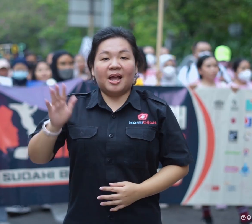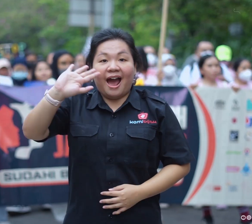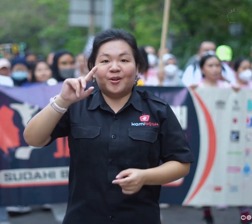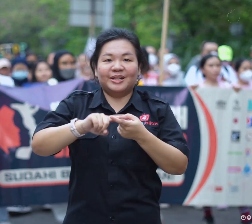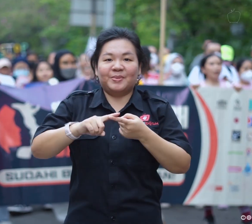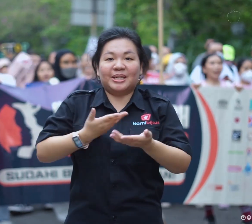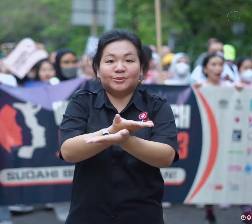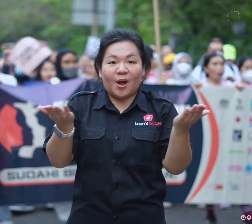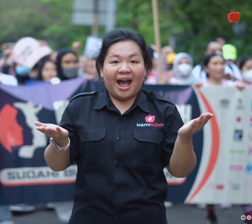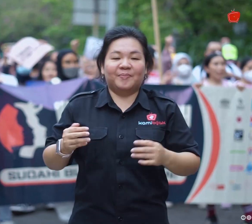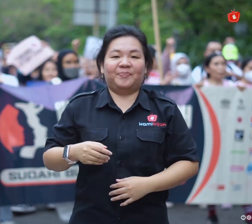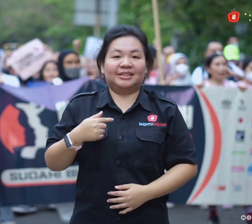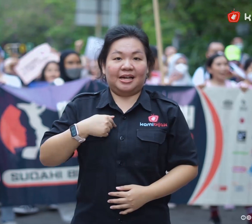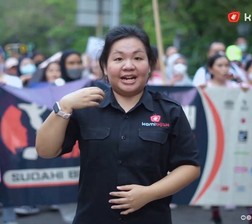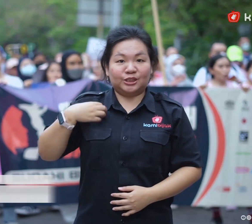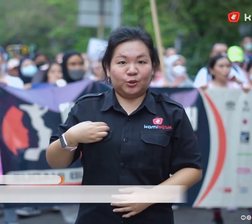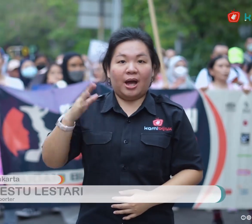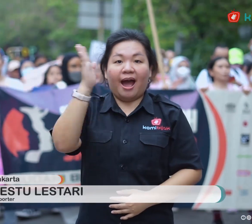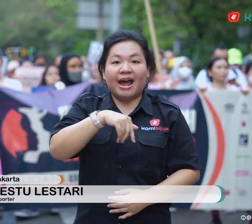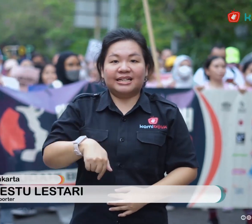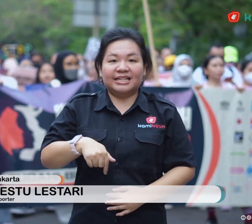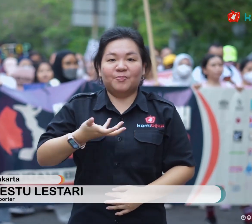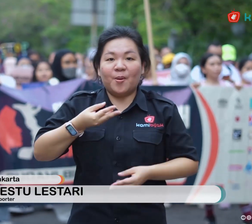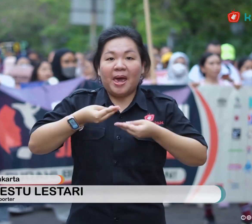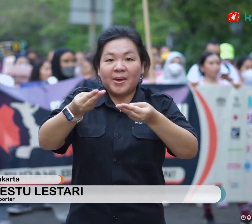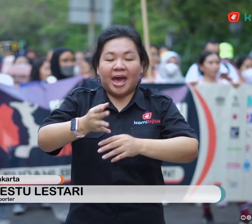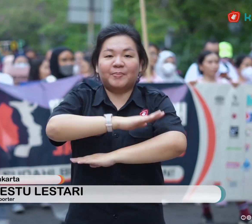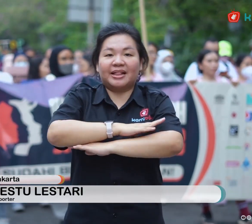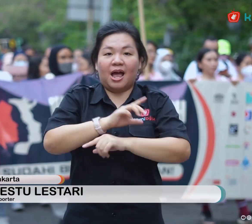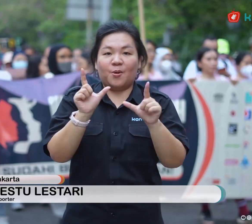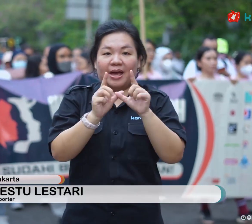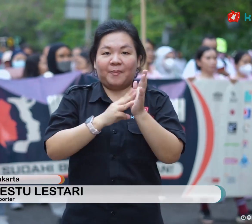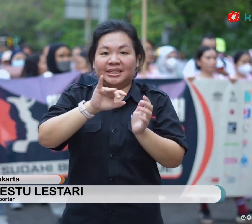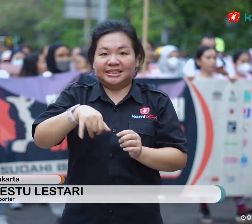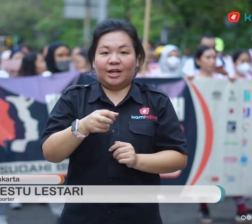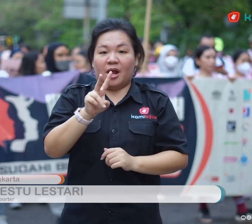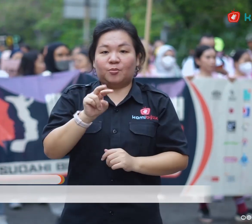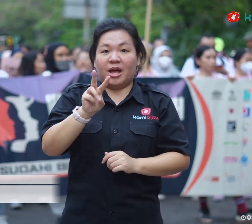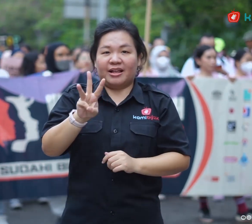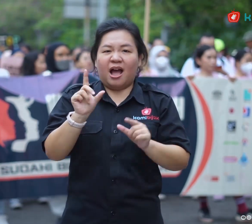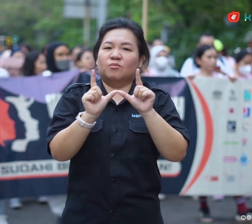Halo teman-teman semua! Saya Restu. Hari ini mau menyampaikan berita acara WMJ 2023.